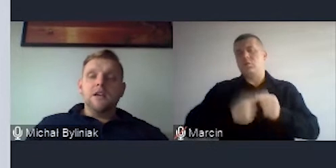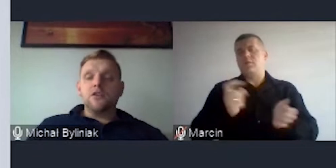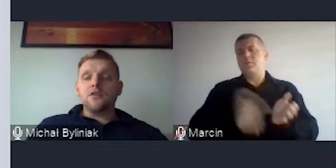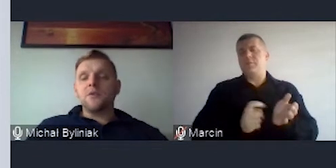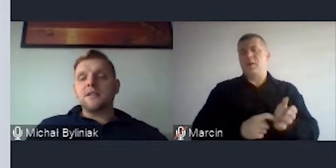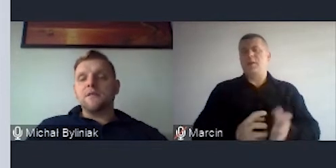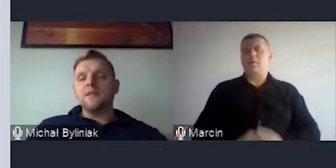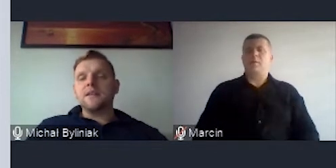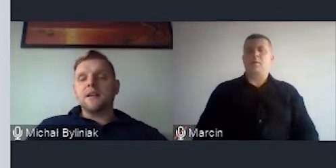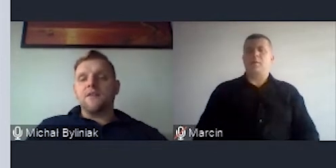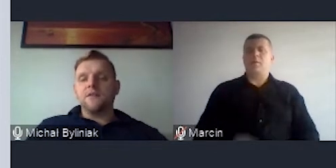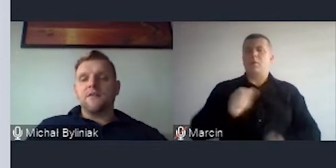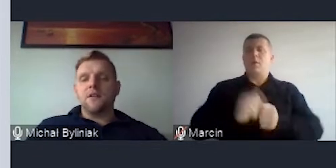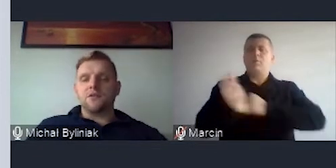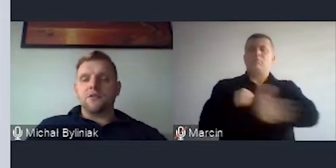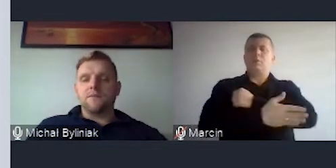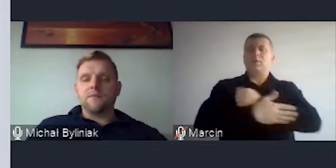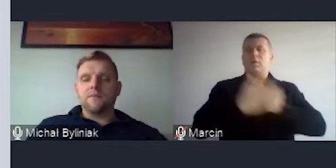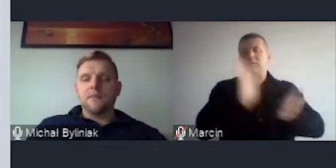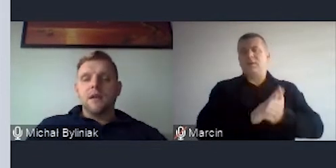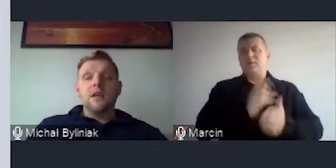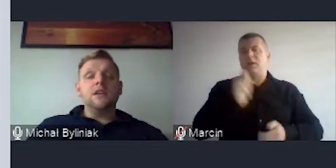I to są podstawowe cechy kwalifikowalności.